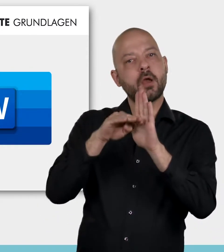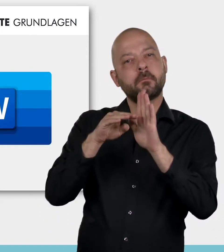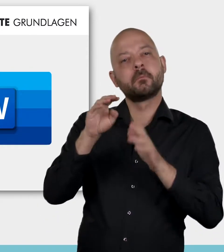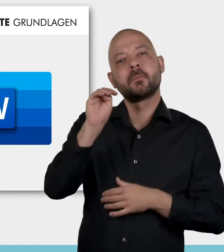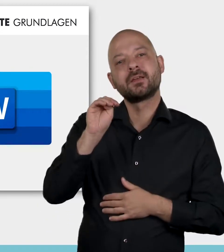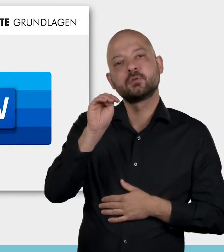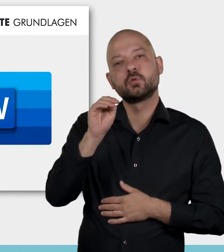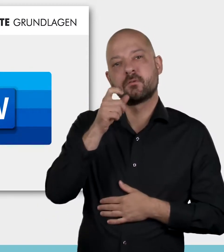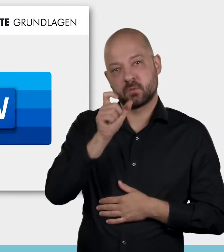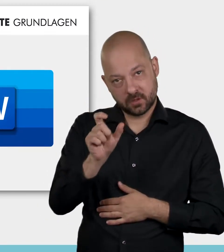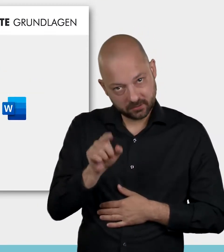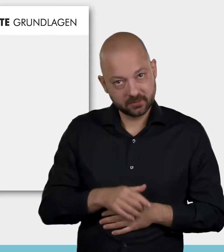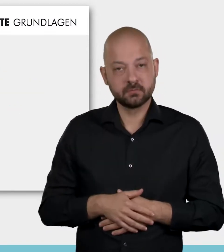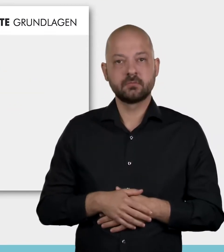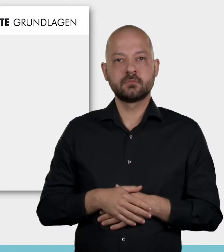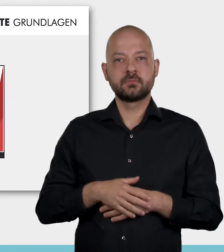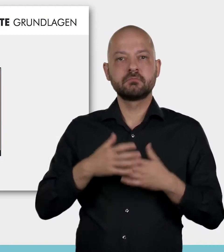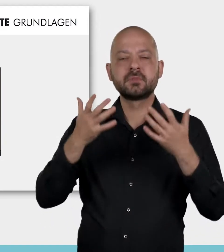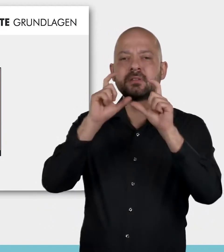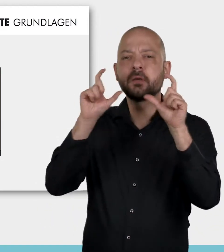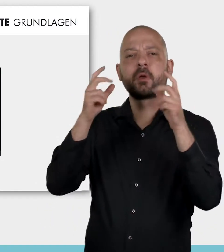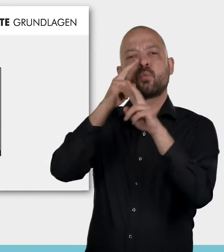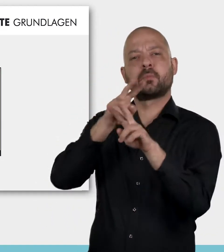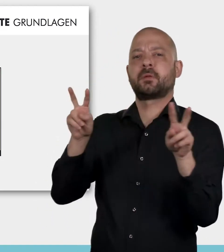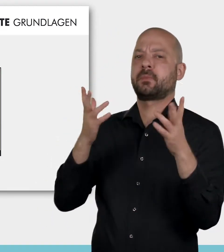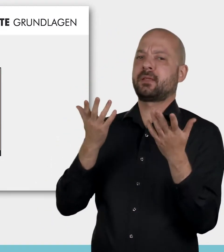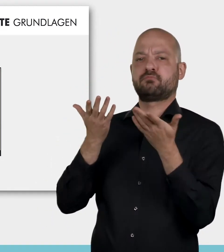Für einen grundsätzlichen Überblick zum Thema Barrierefreie Gestaltung